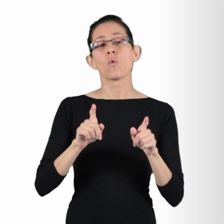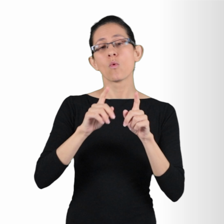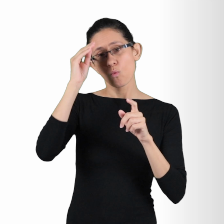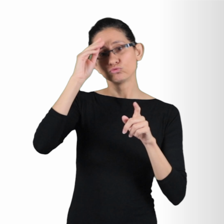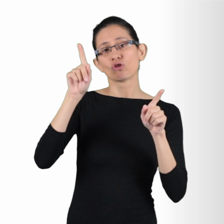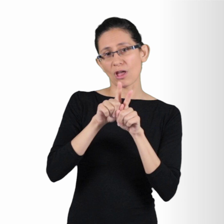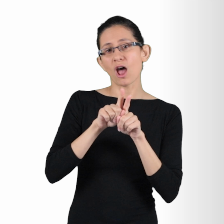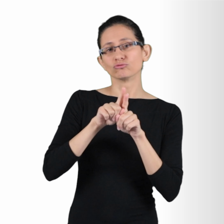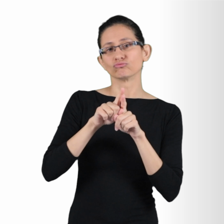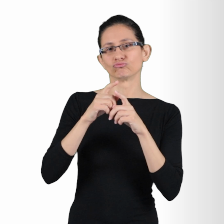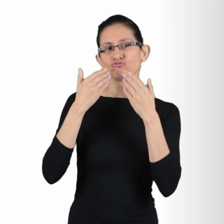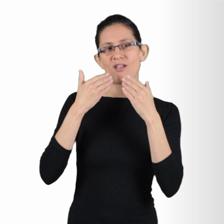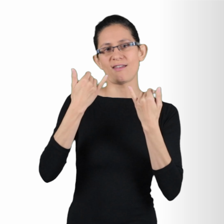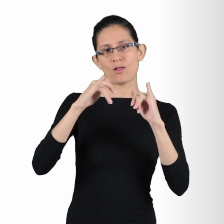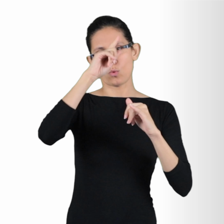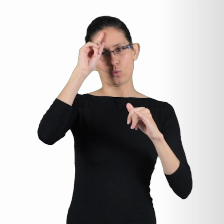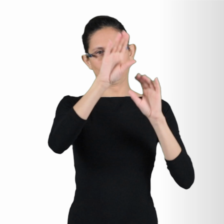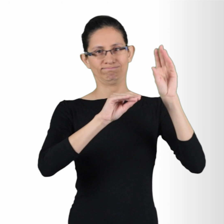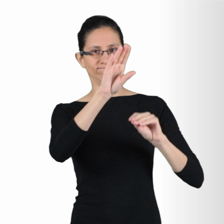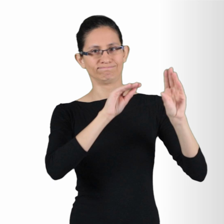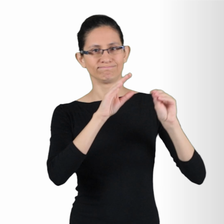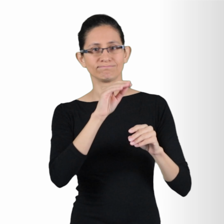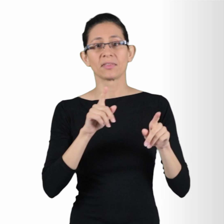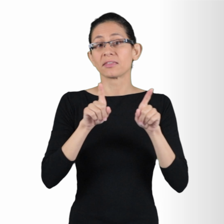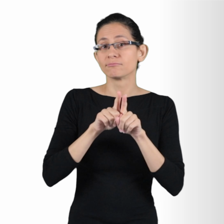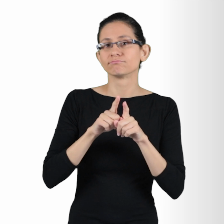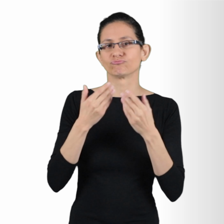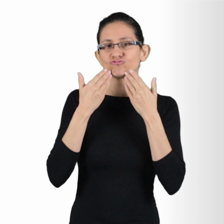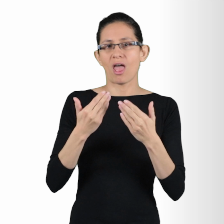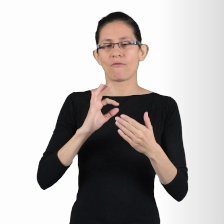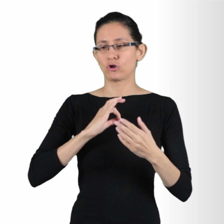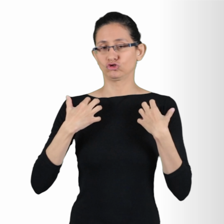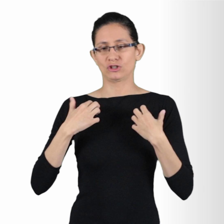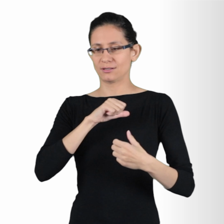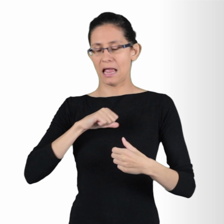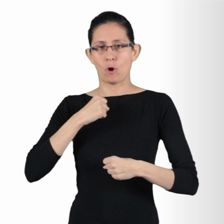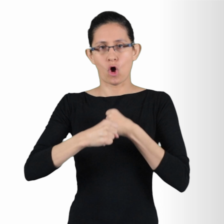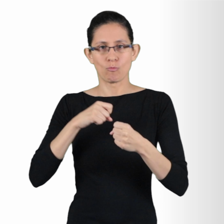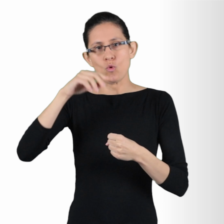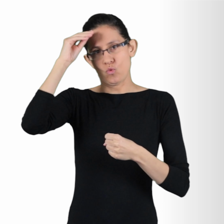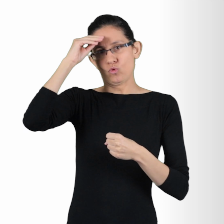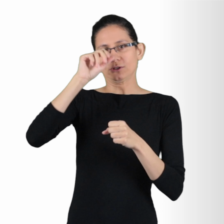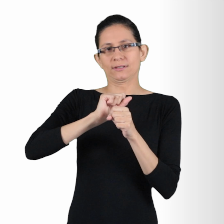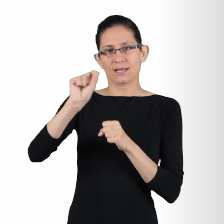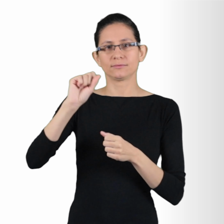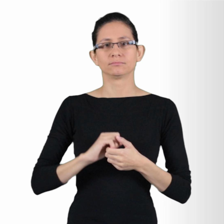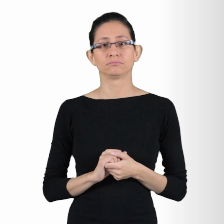Uczymy się od innych ludzi, ale też samodzielnie poprzez wszystko co robimy w życiu,